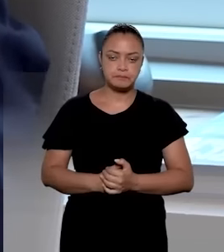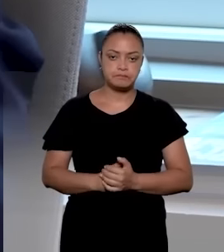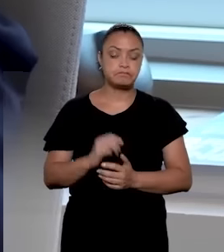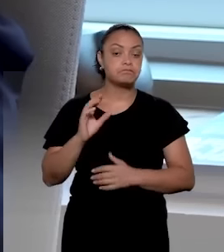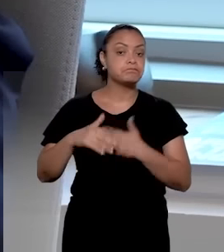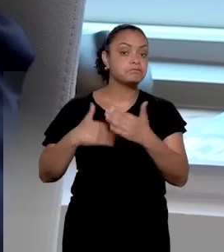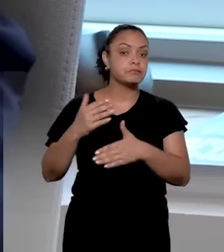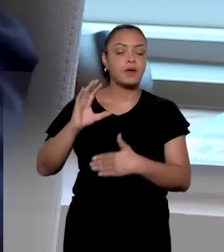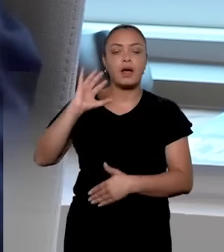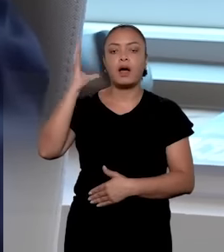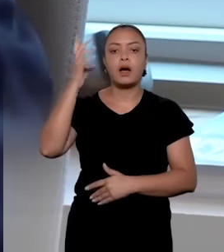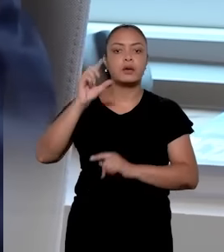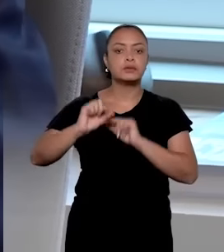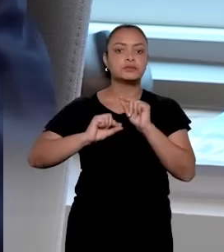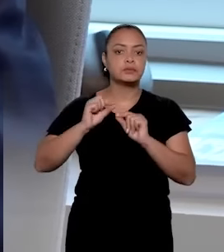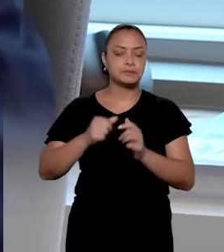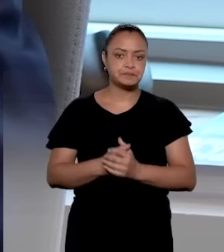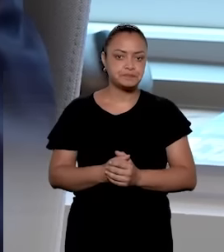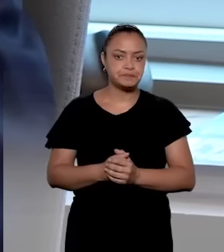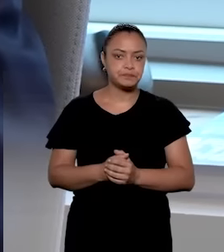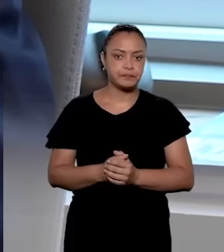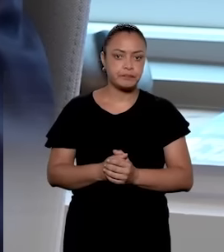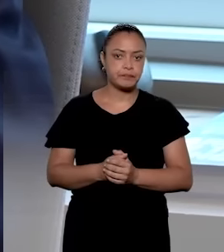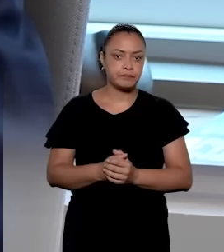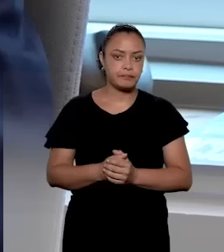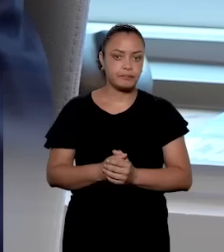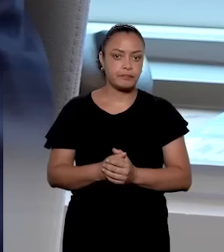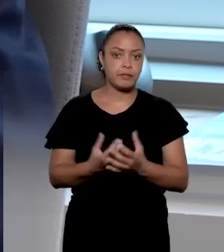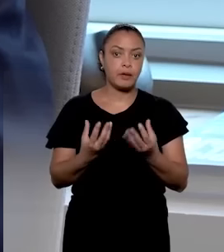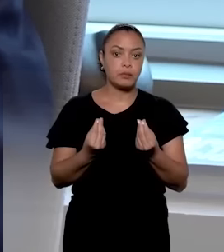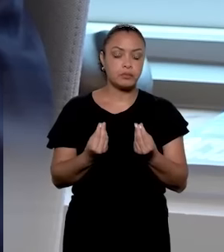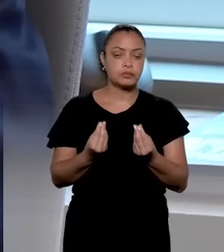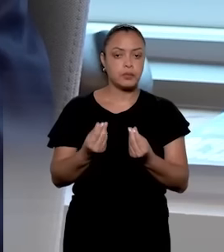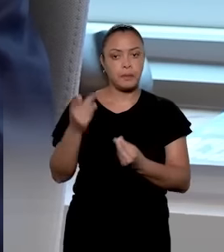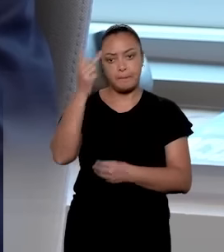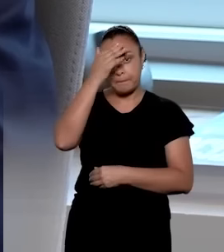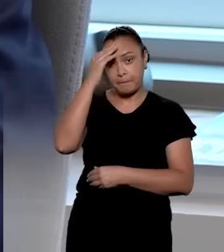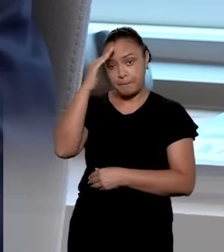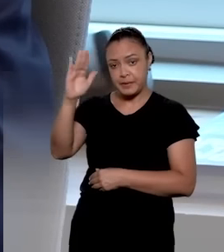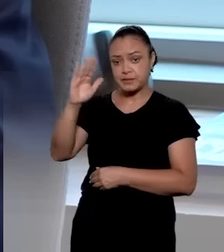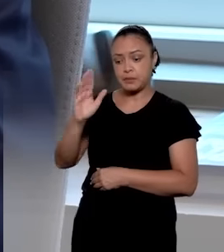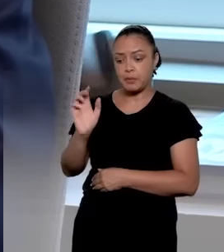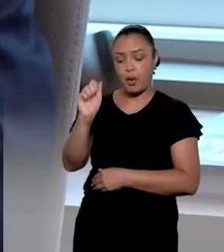aconteceu? Aconteceu uma migração liderada pelos gaúchos inicialmente, que foram para